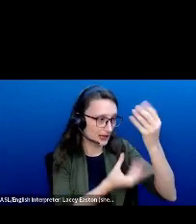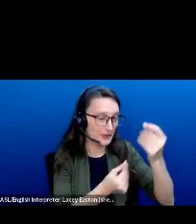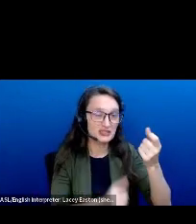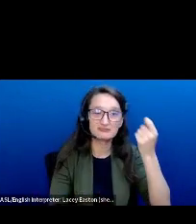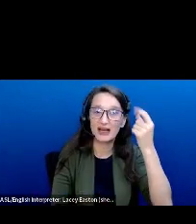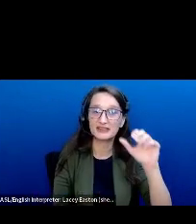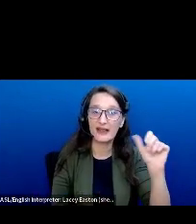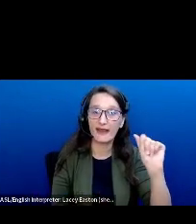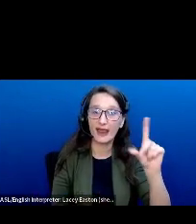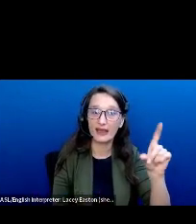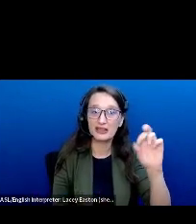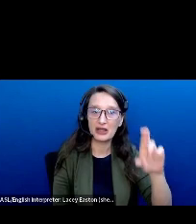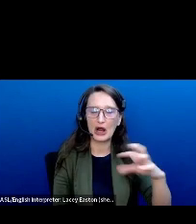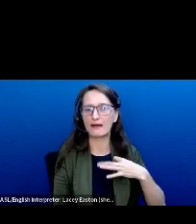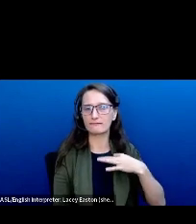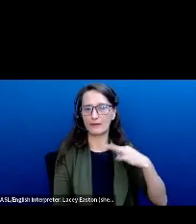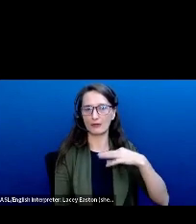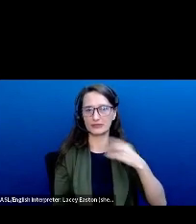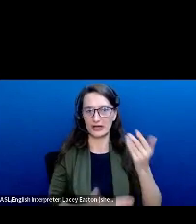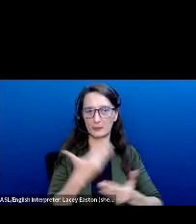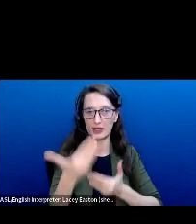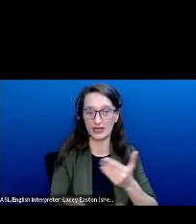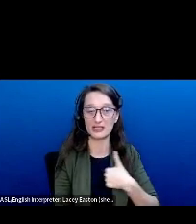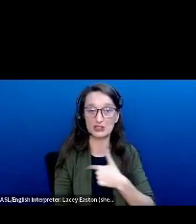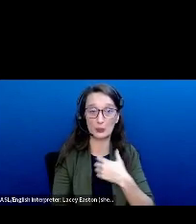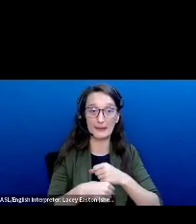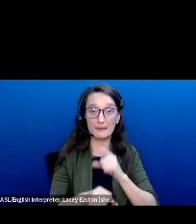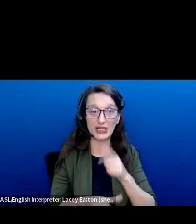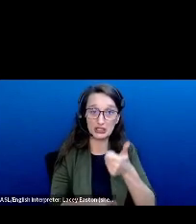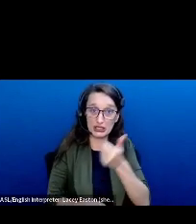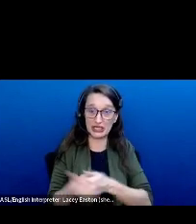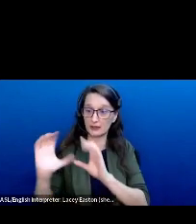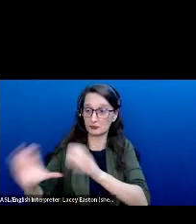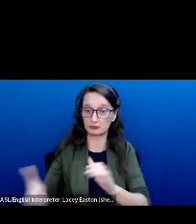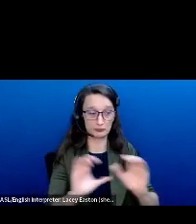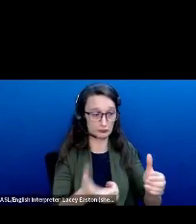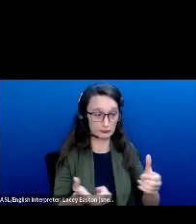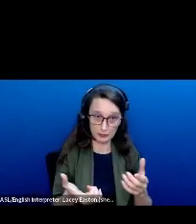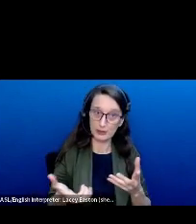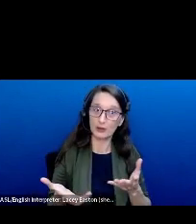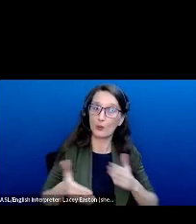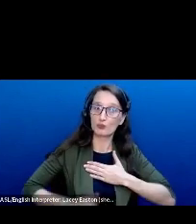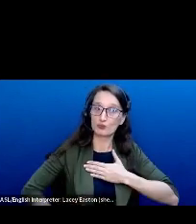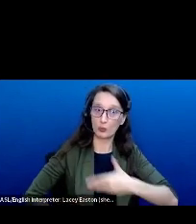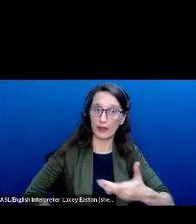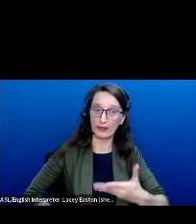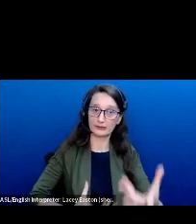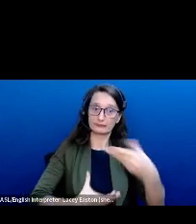por lo que nos aseguramos. que cada parte participante que quiera participar en el proceso de ADR y